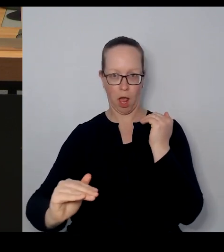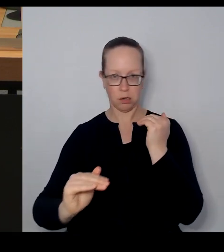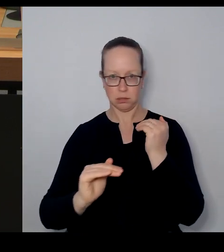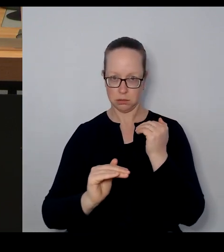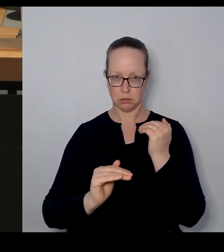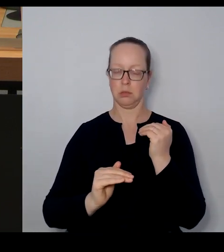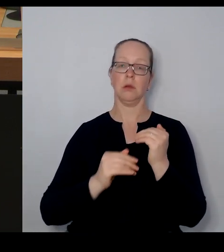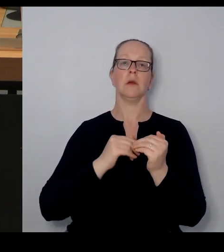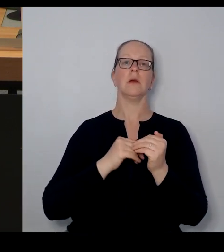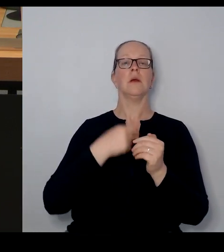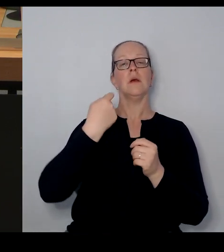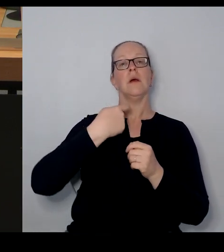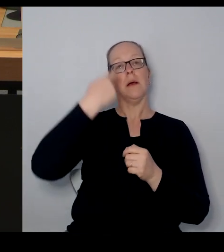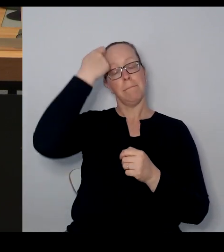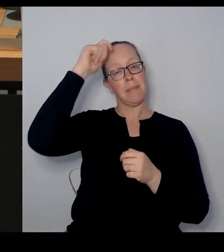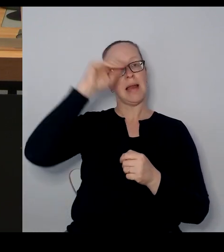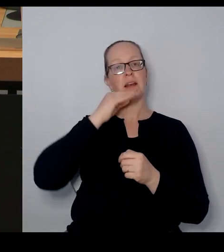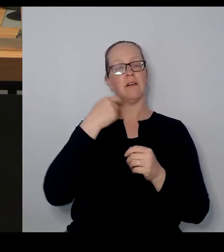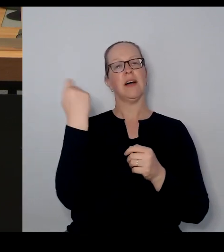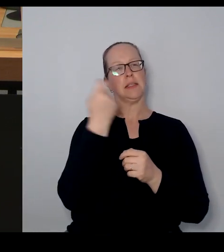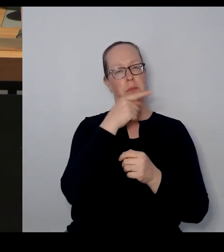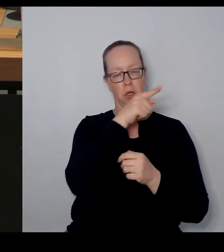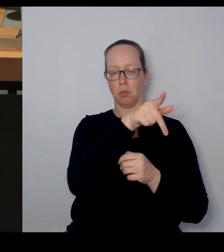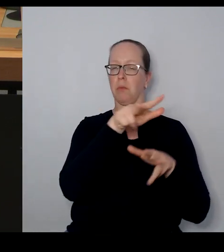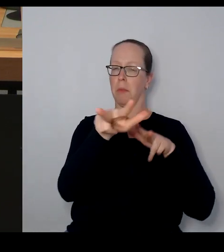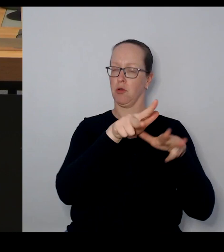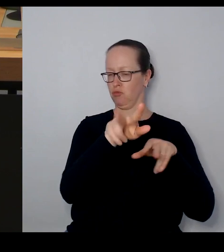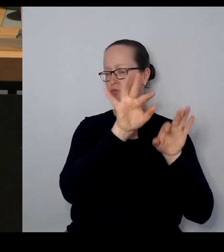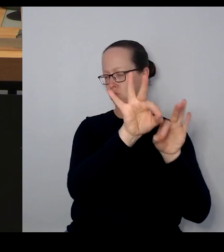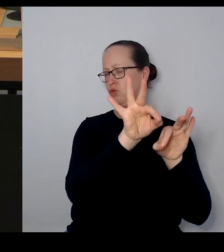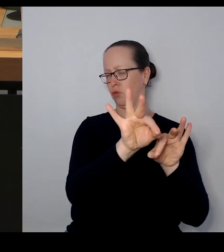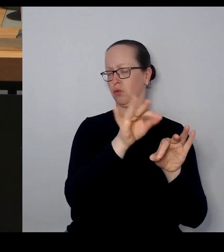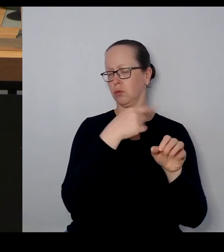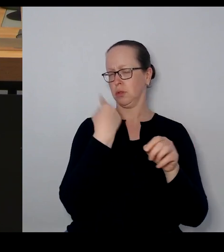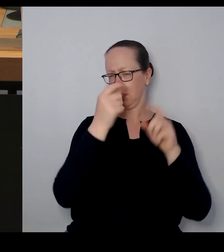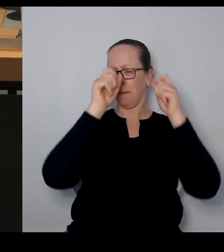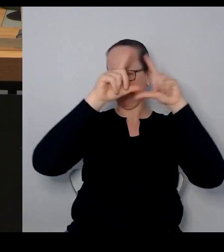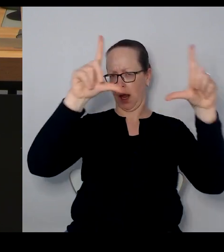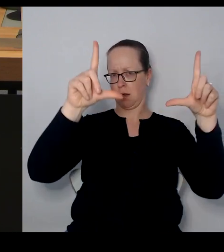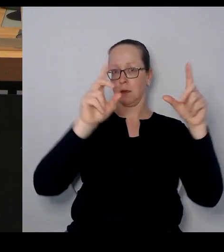werden uns auch die Umsetzung, die operative Umsetzung sehr, sehr genau anschauen.